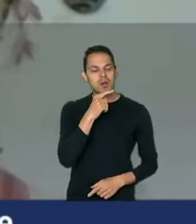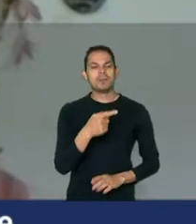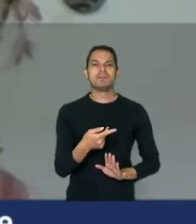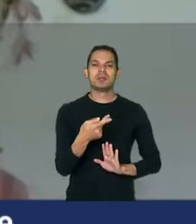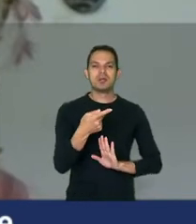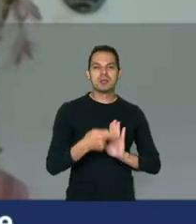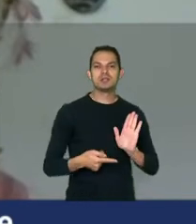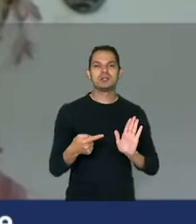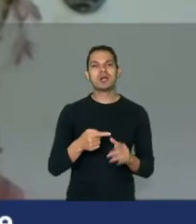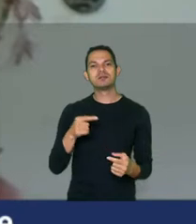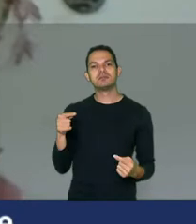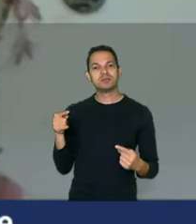PARA O SEU FILHO. E ESSE PROJETO É JUSTAMENTE PARA QUE